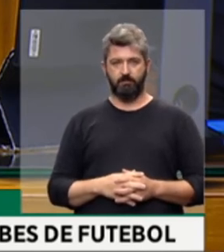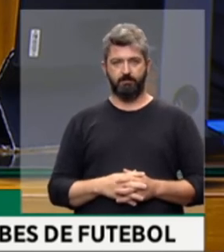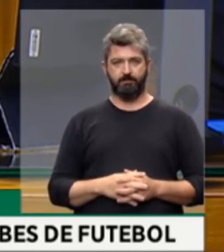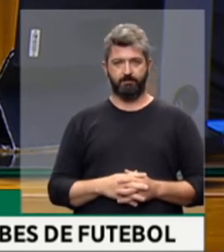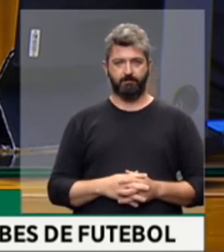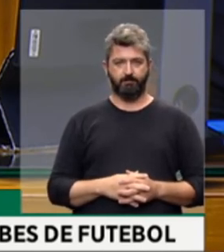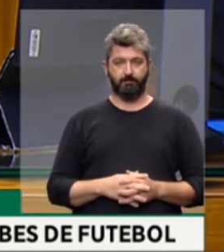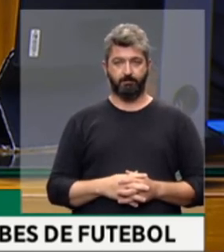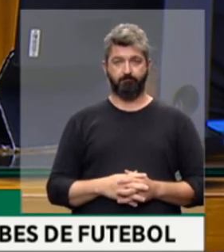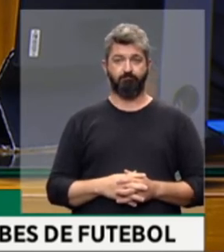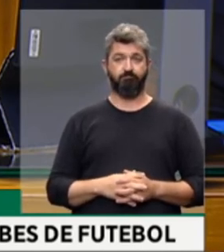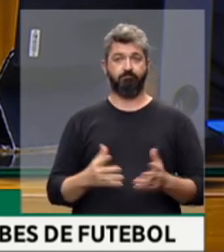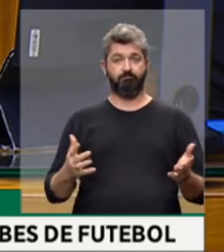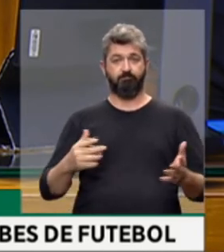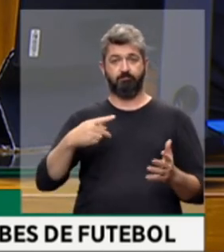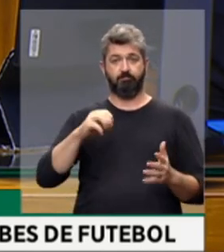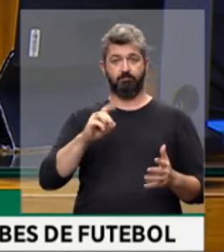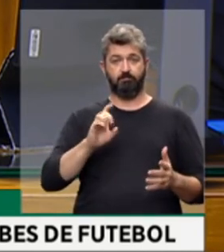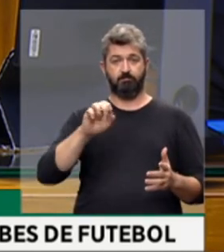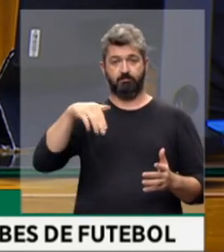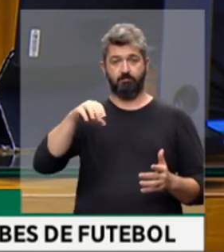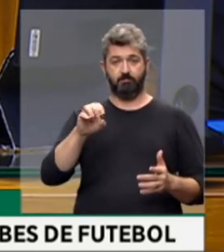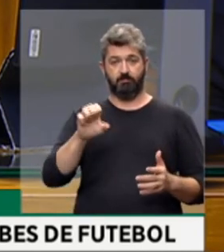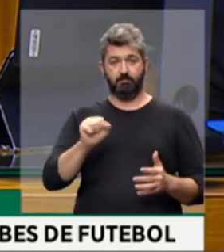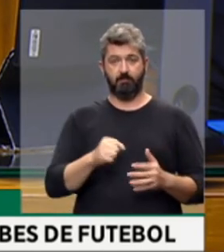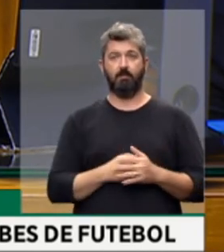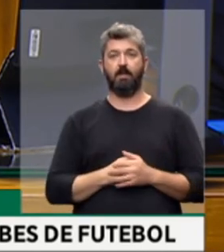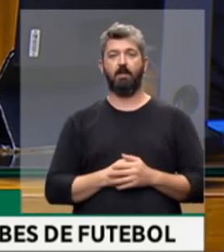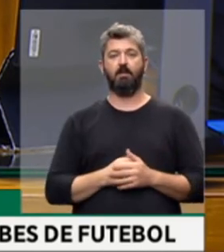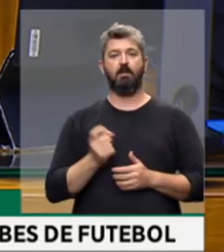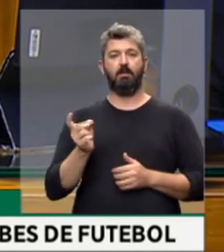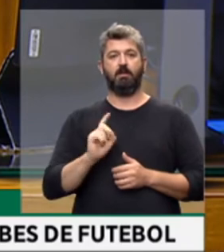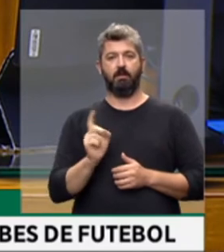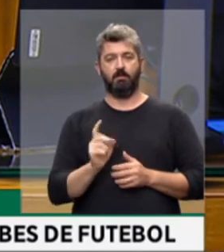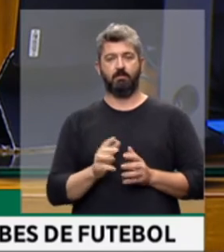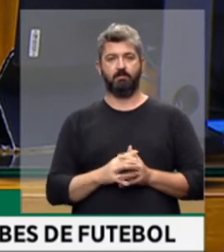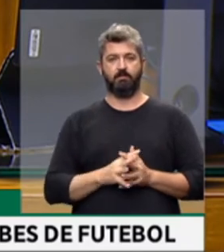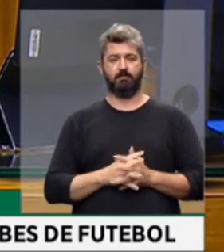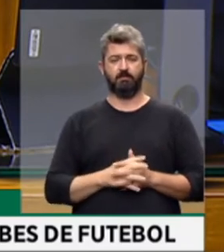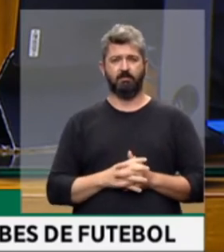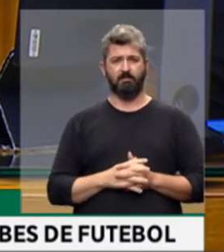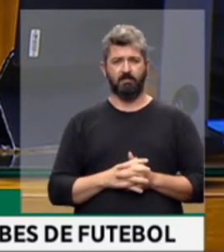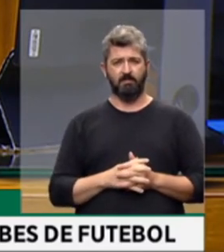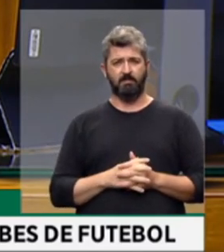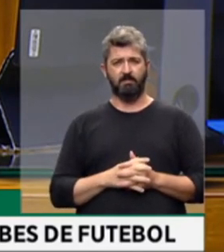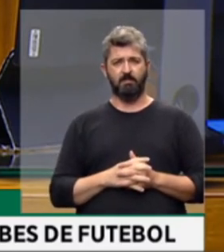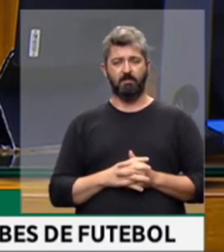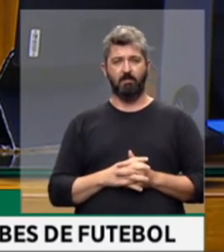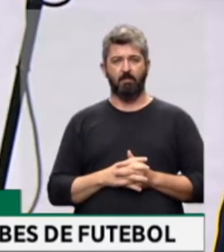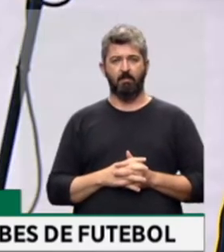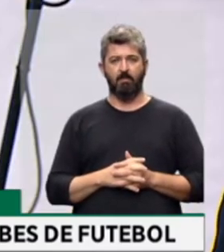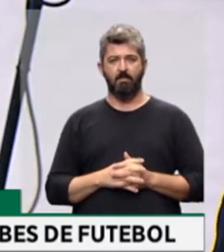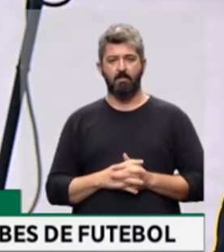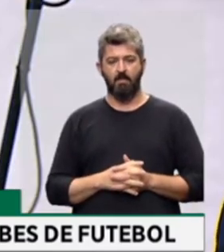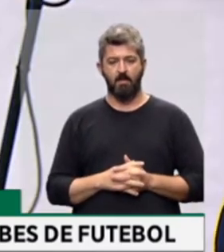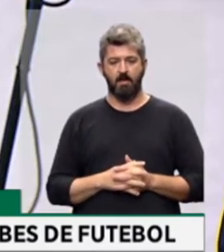SOLIDARIEDADE? -- [DEPUTADO]: SOLIDARIEDADE VOTA NÃO, PRESIDENTE. [PRESIDENTE]: COMO VOTA O PODEMOS?! -- [DEPUTADO]: PODEMOS